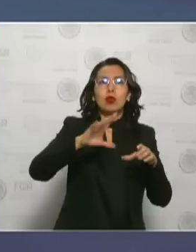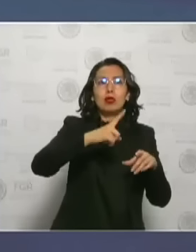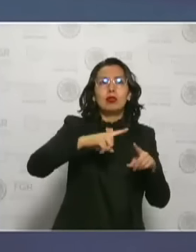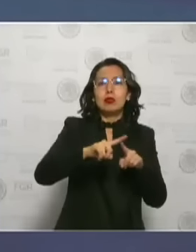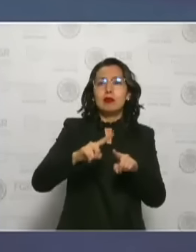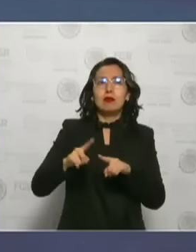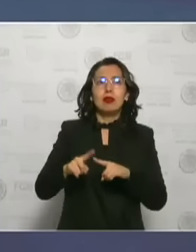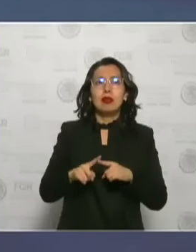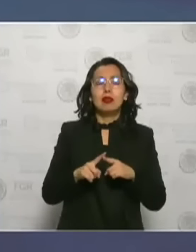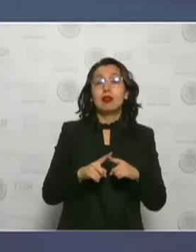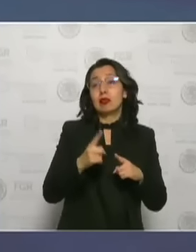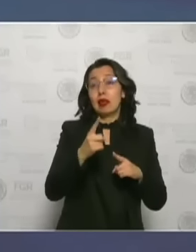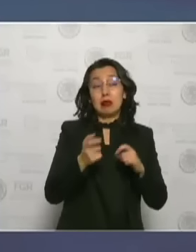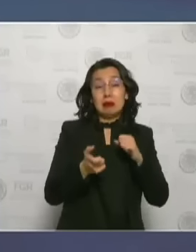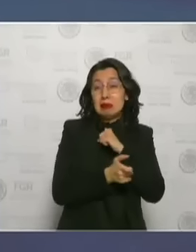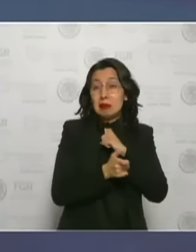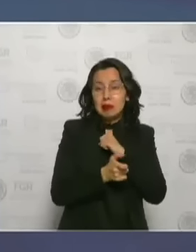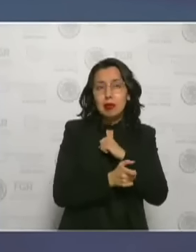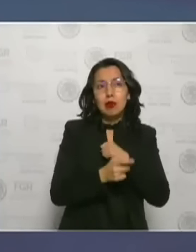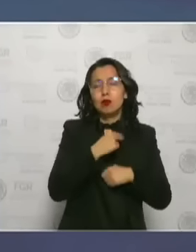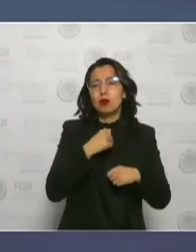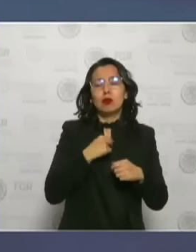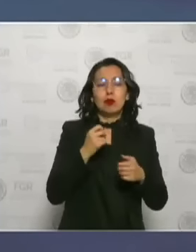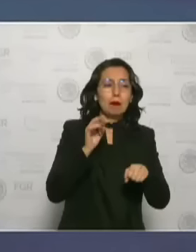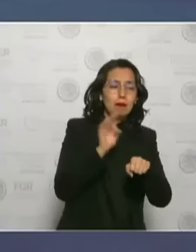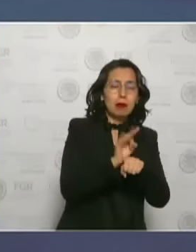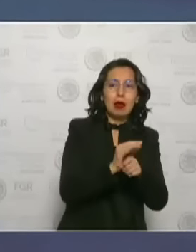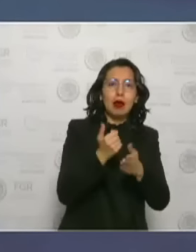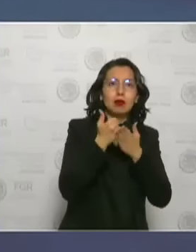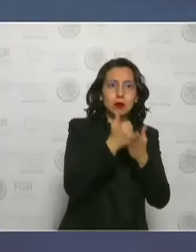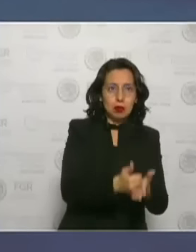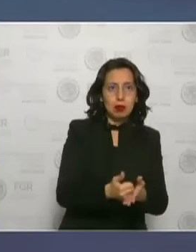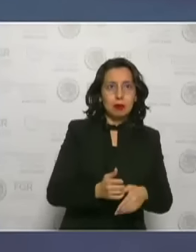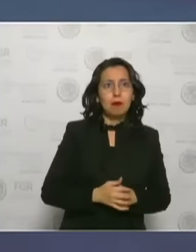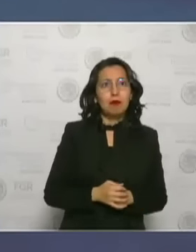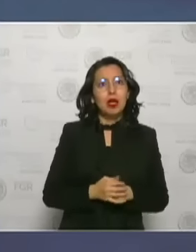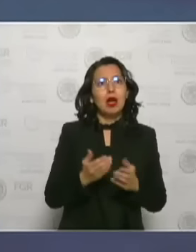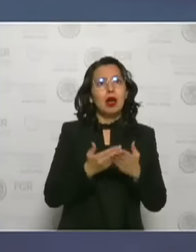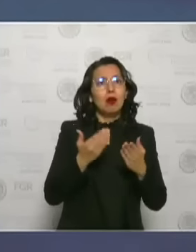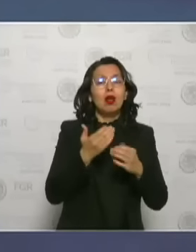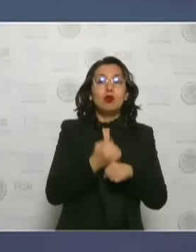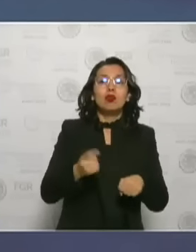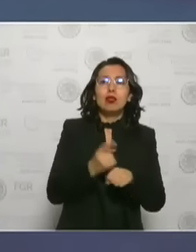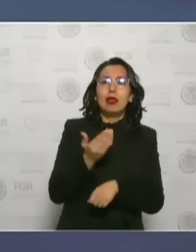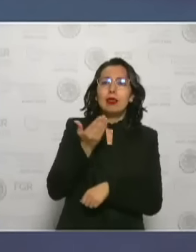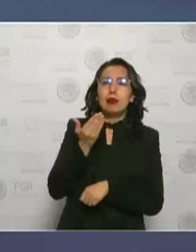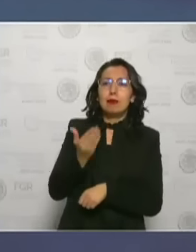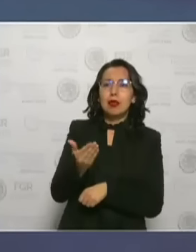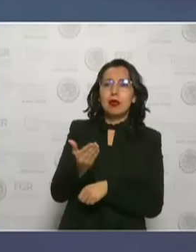secuestro económico. Su combate no admite dilación. La sociedad reclama acciones prontas y